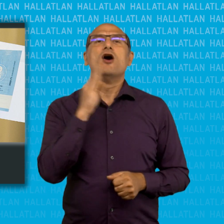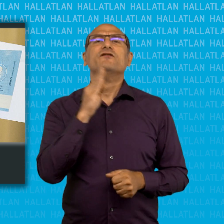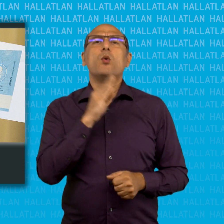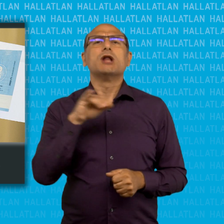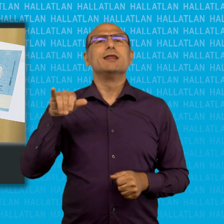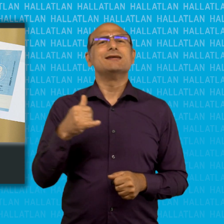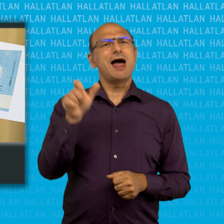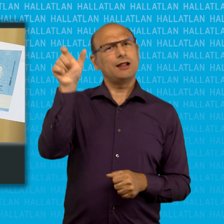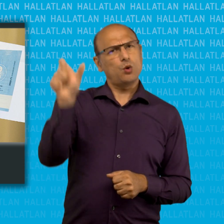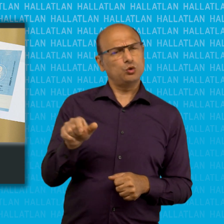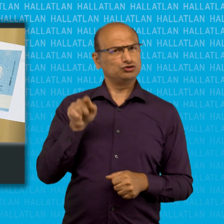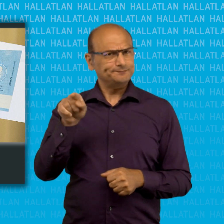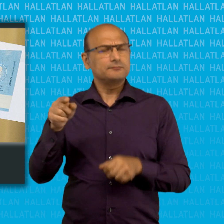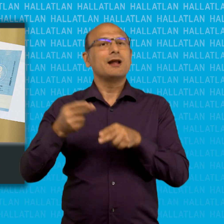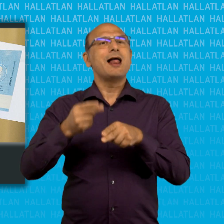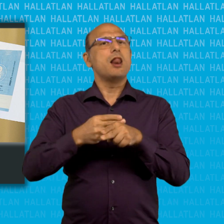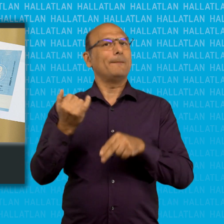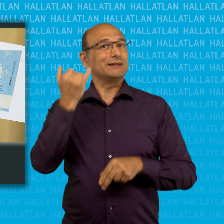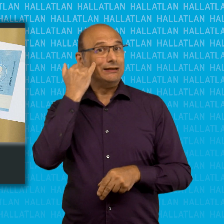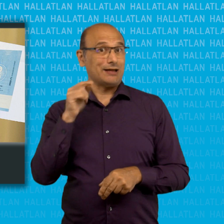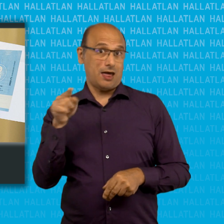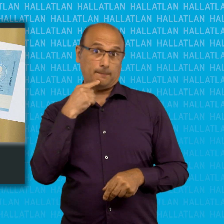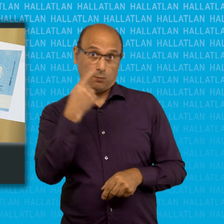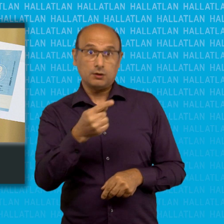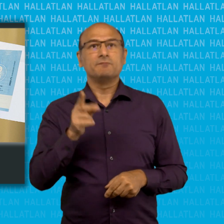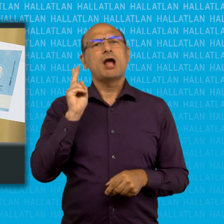Fónagy János államtitkár elmondta,